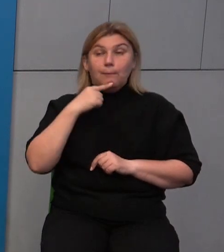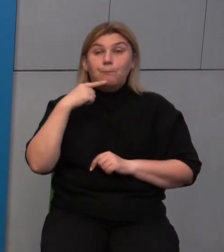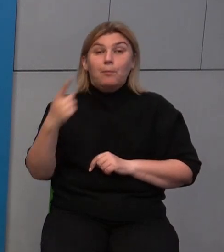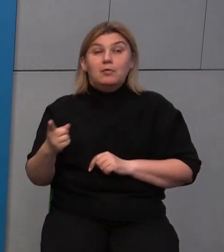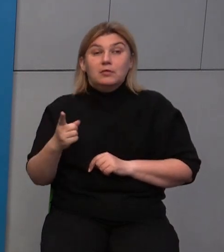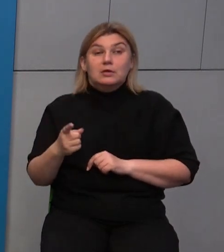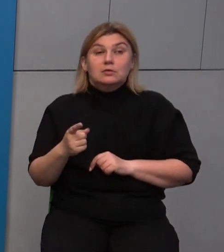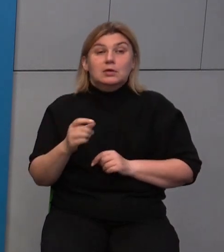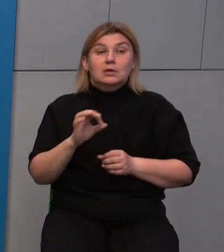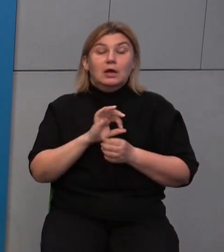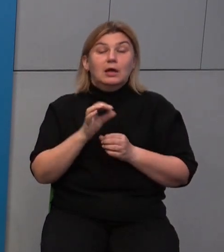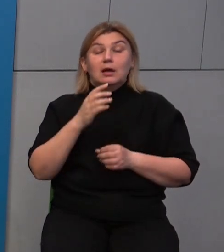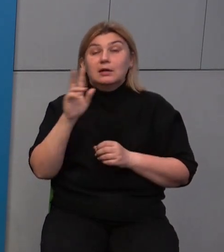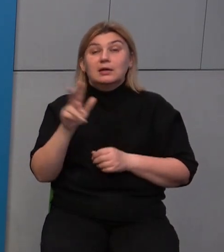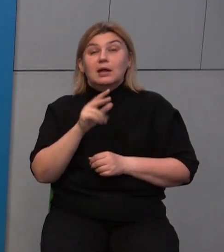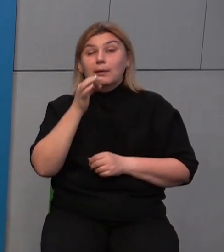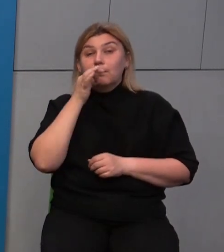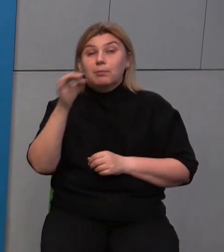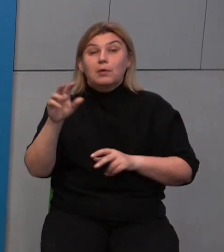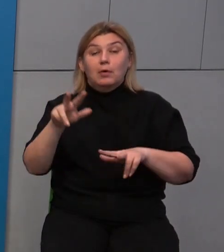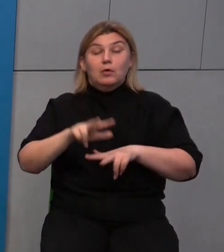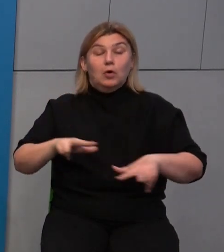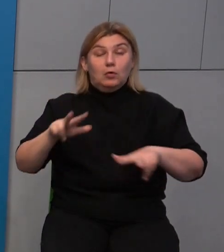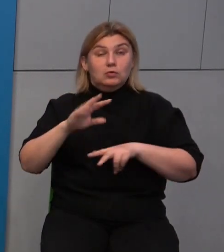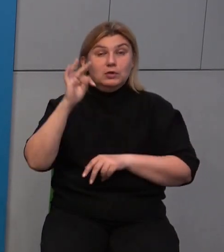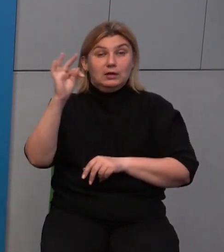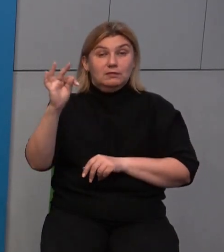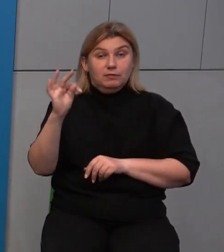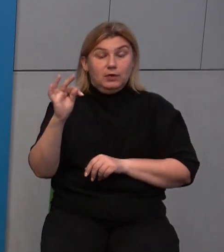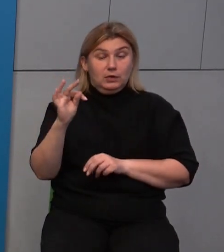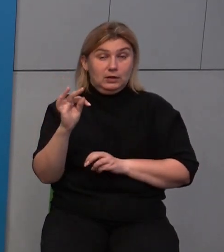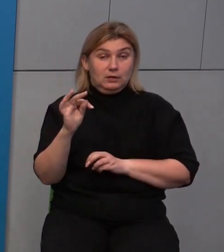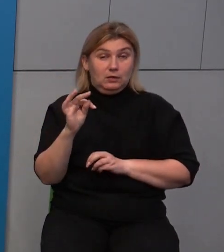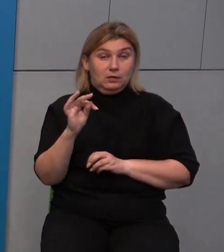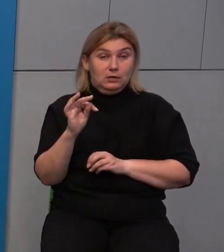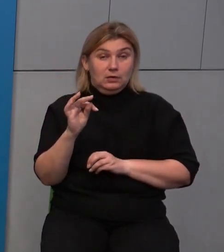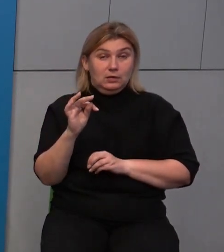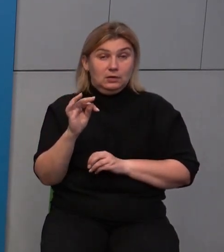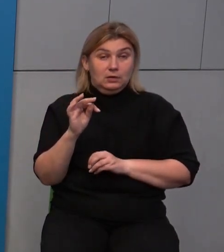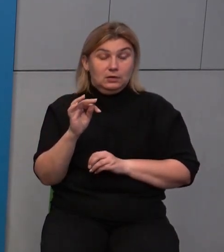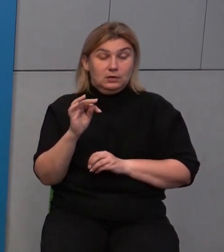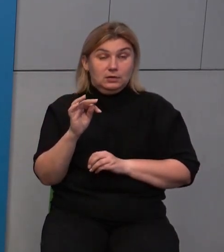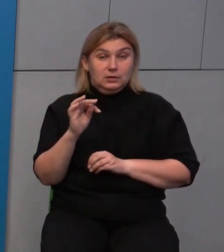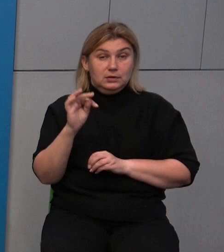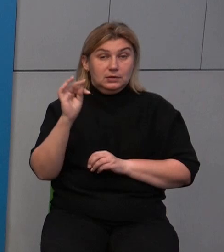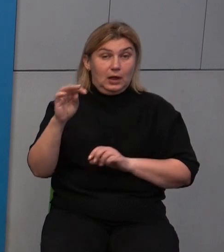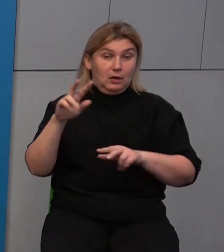kiedy go pytał on o jego rodzinę, to powiedział,